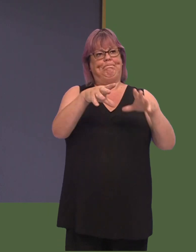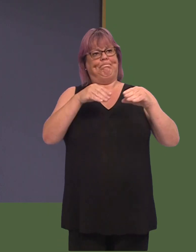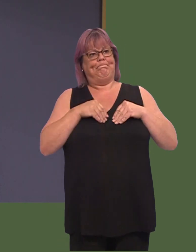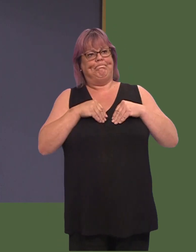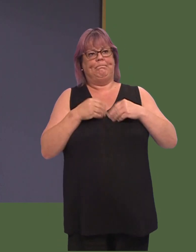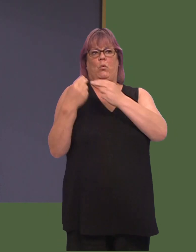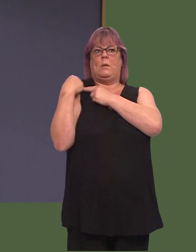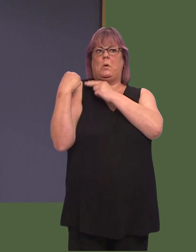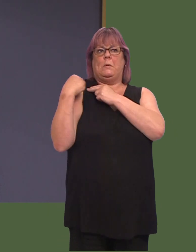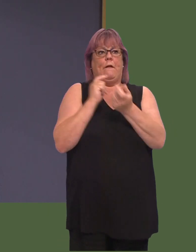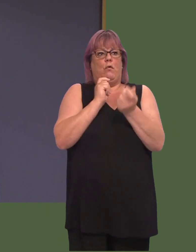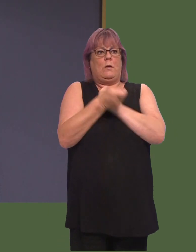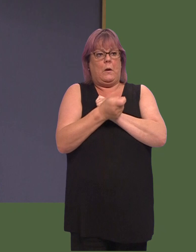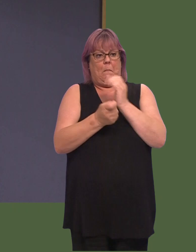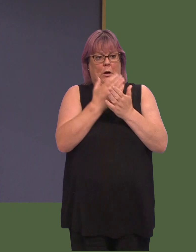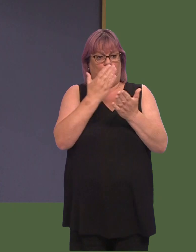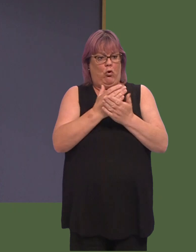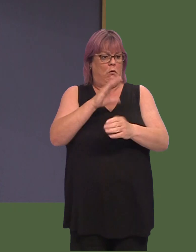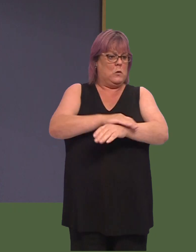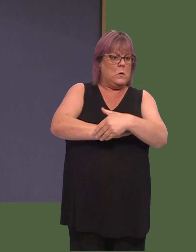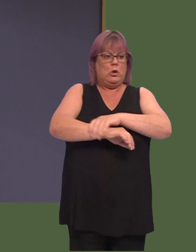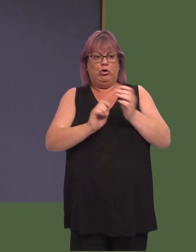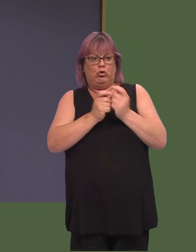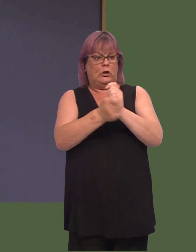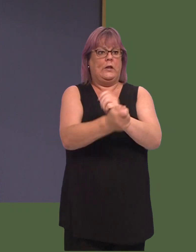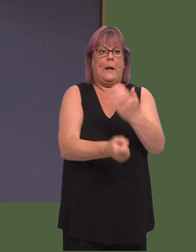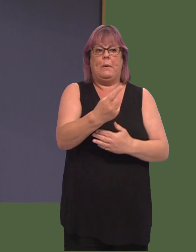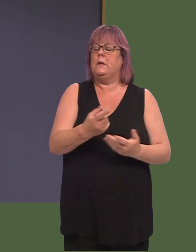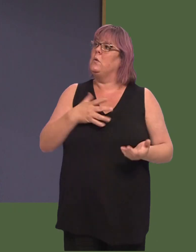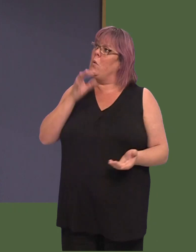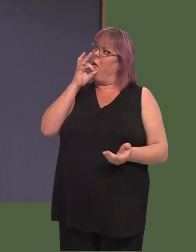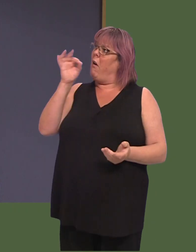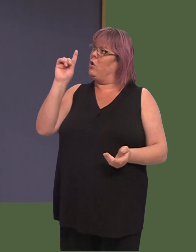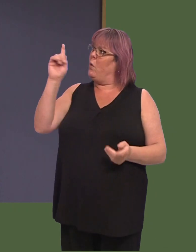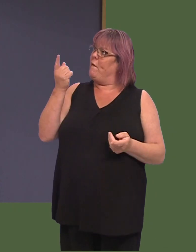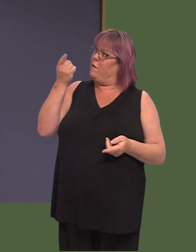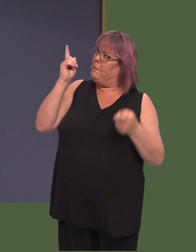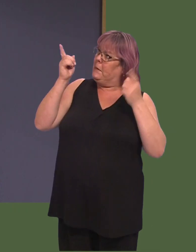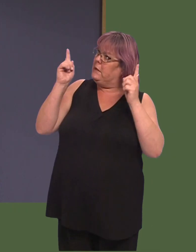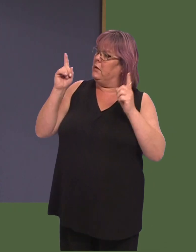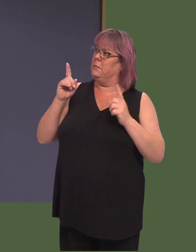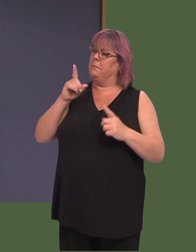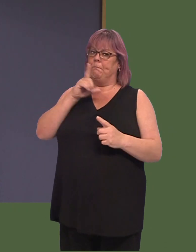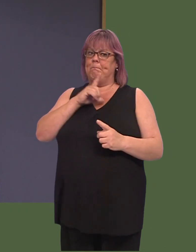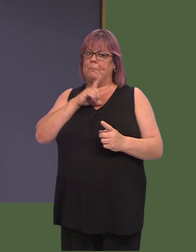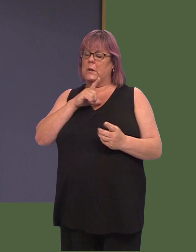yn gyrru'r newidiadau yna drwyddo. Felly, a gaf i ofyn a wnewch chi, fel Prif Weinidog, oherwydd natur y modd y mae'r pwyllgor